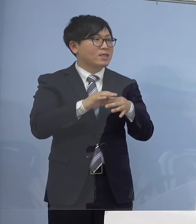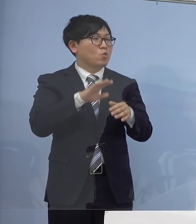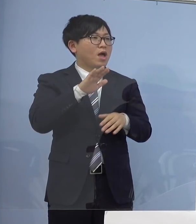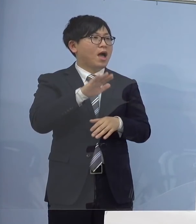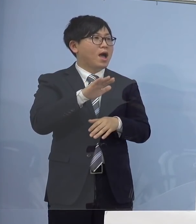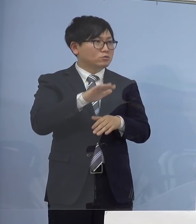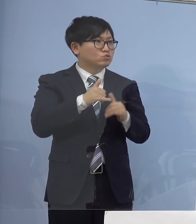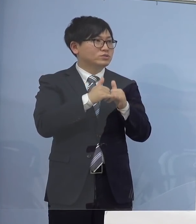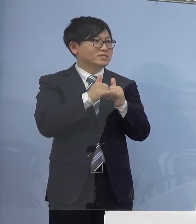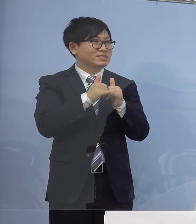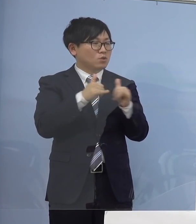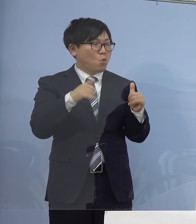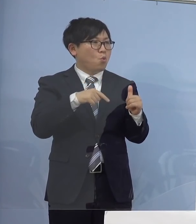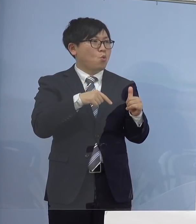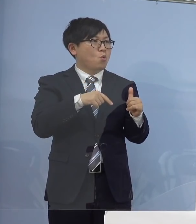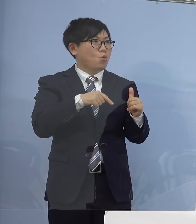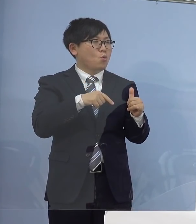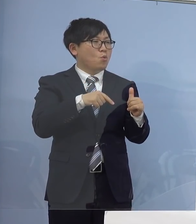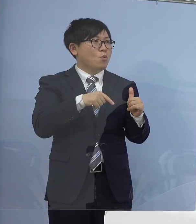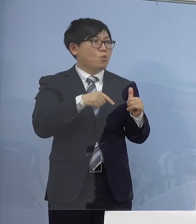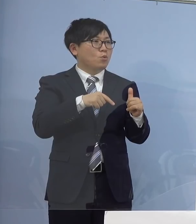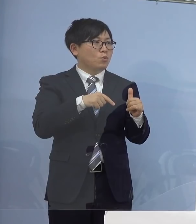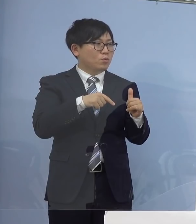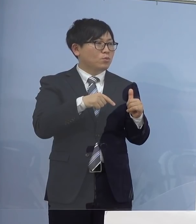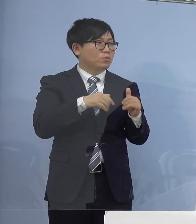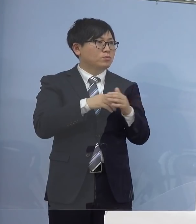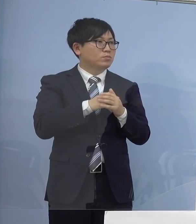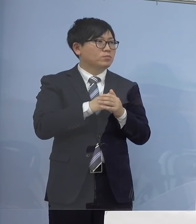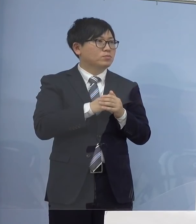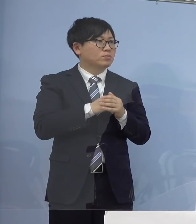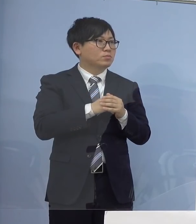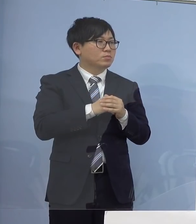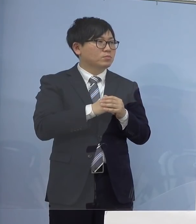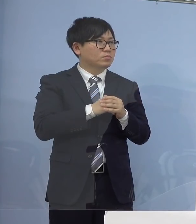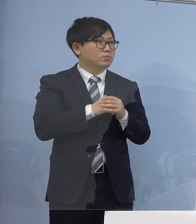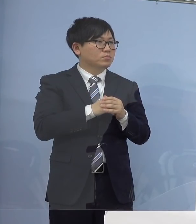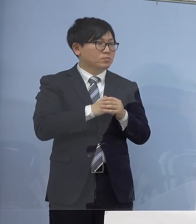もしくは明らかにその こちら因果関係ある程度特定できますが